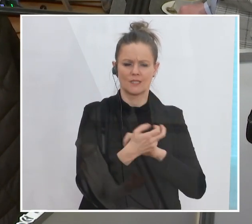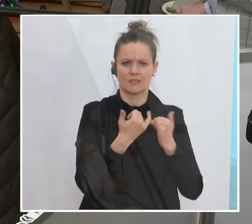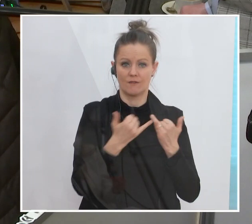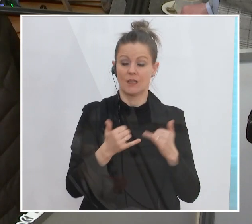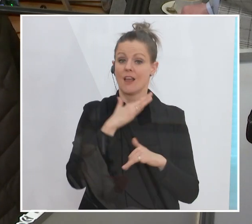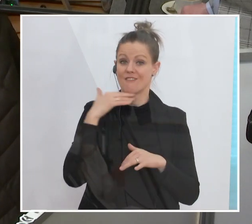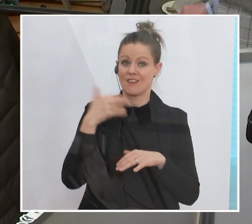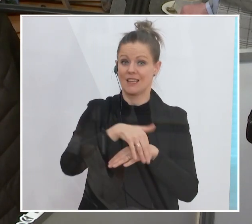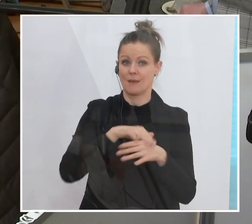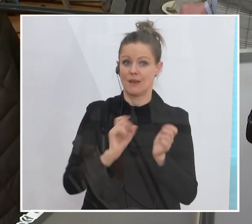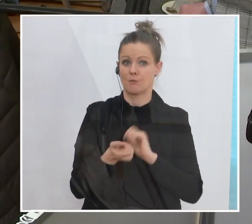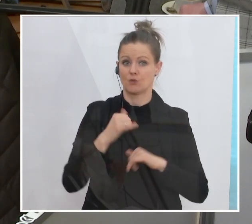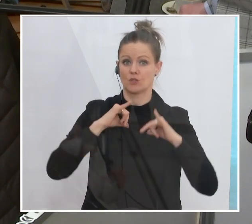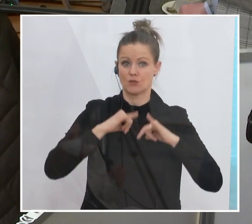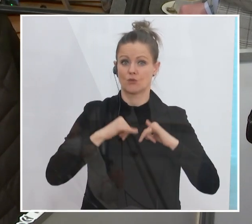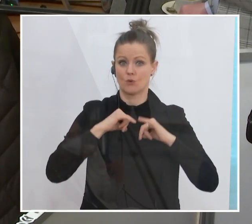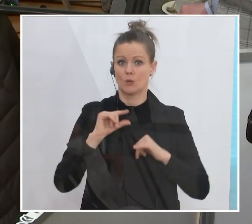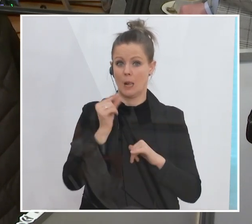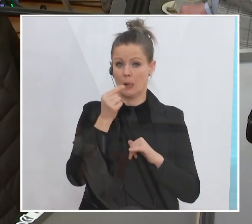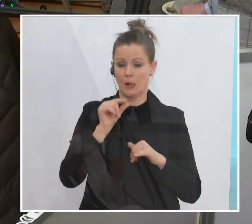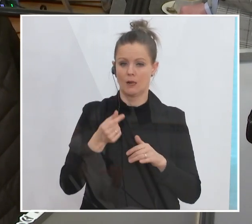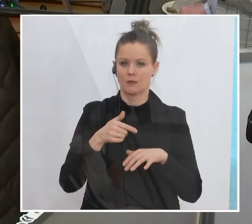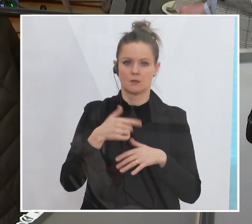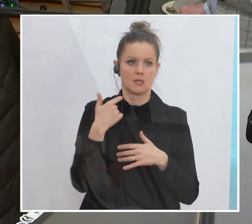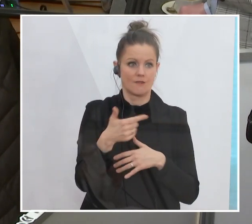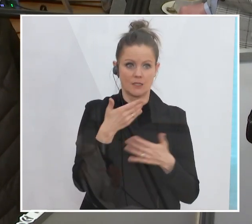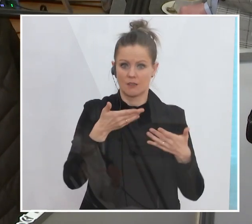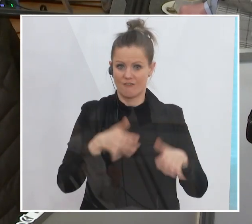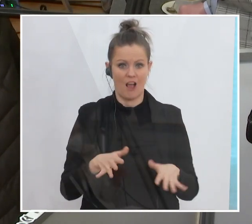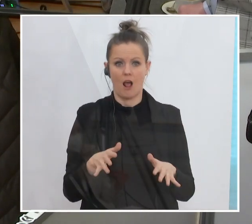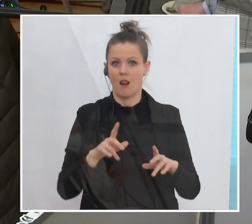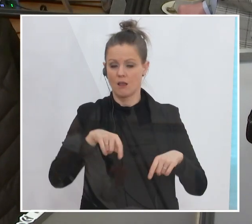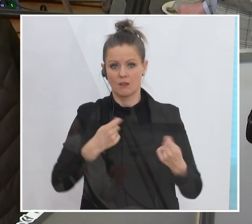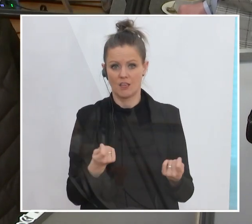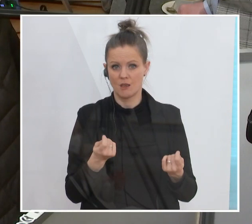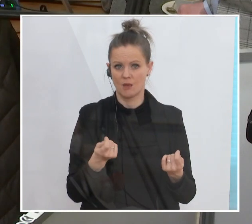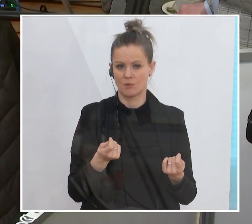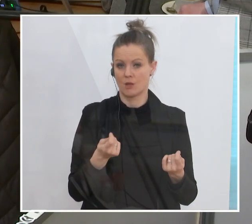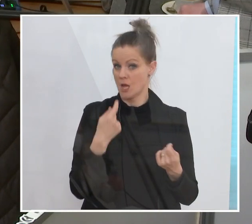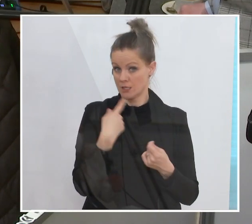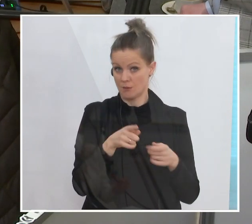gerade in Tirol, die sehr klein sind, wo es 20 Fälle zum Beispiel gibt. Ist es da auch zumutbar,